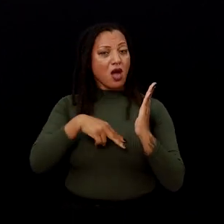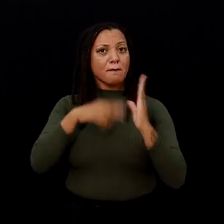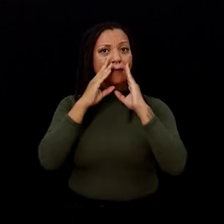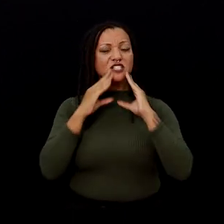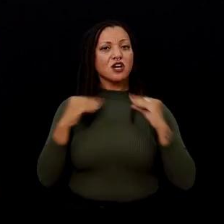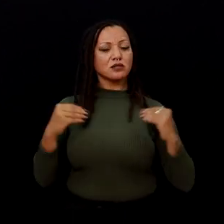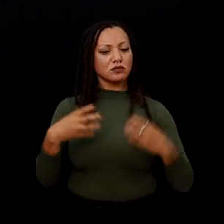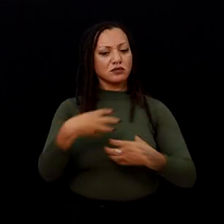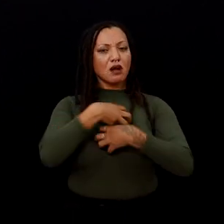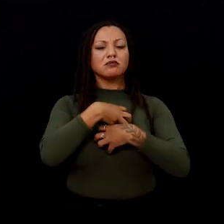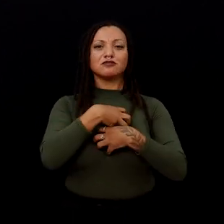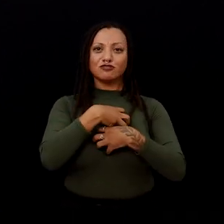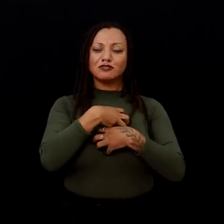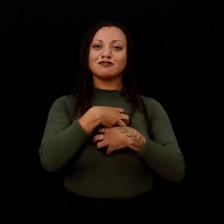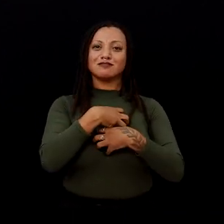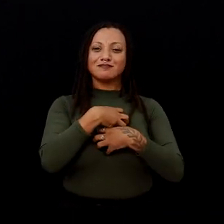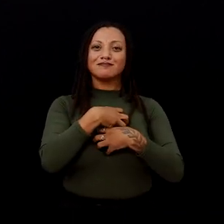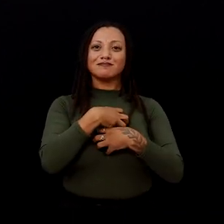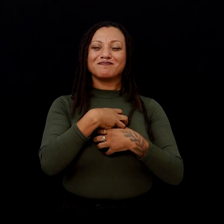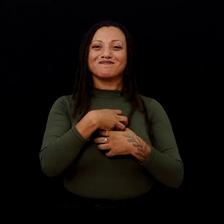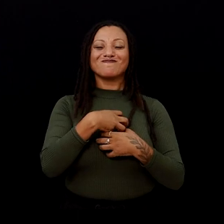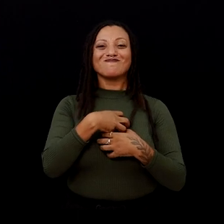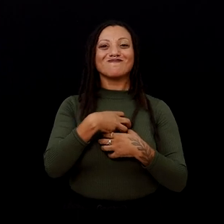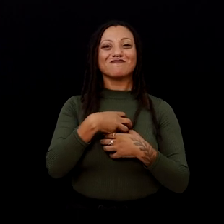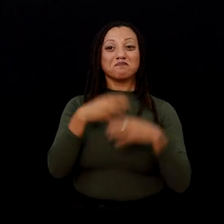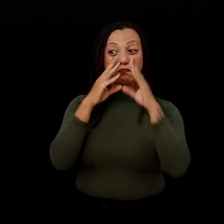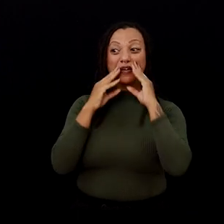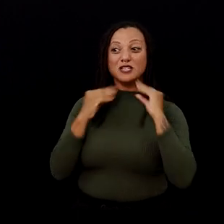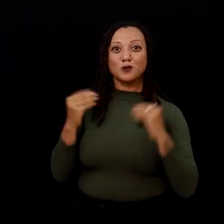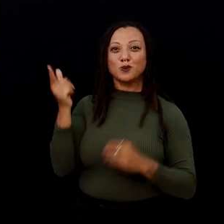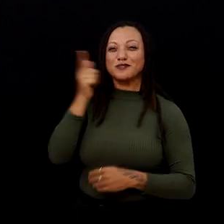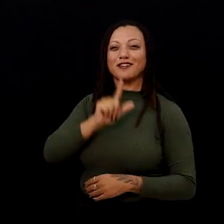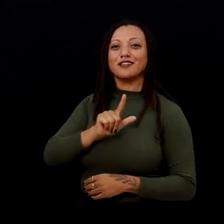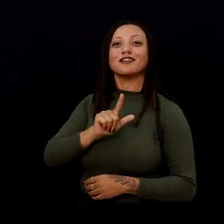porque todas as pessoas que leem Machado de Assis se tocam de alguma forma.